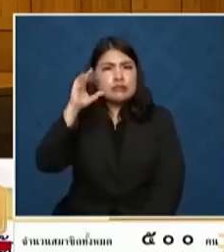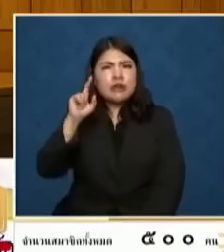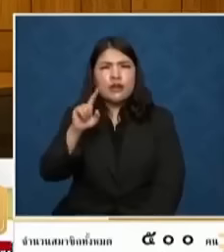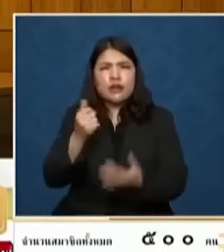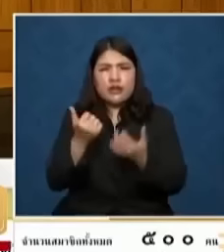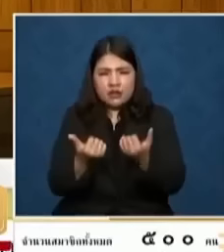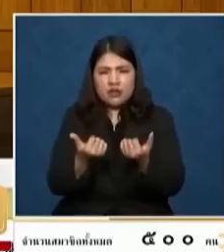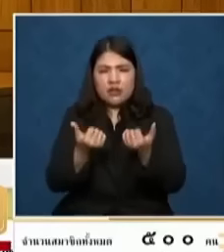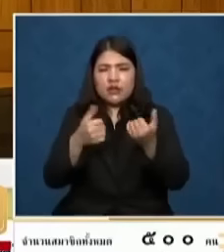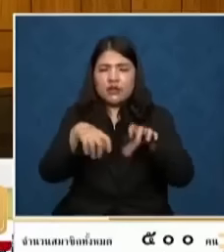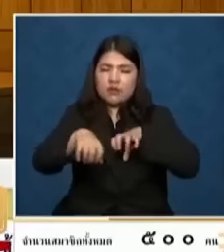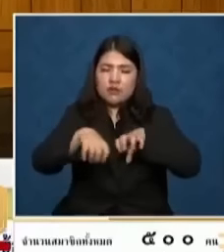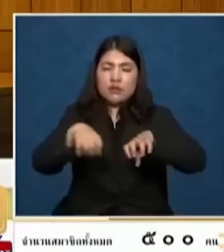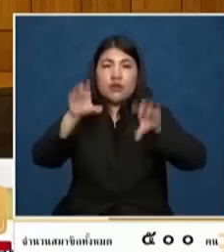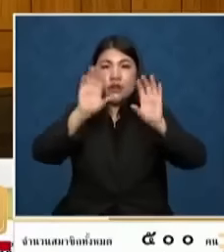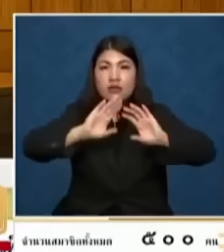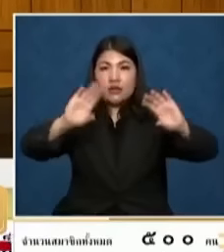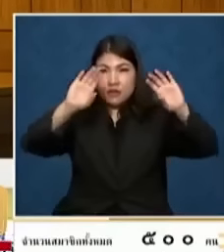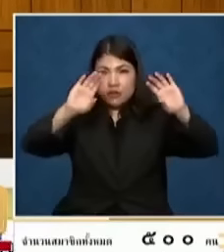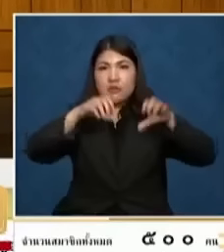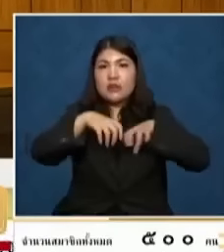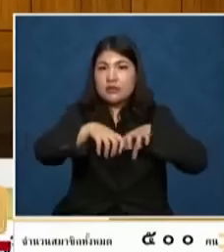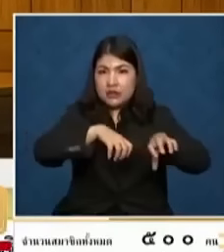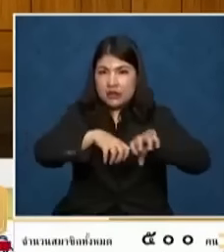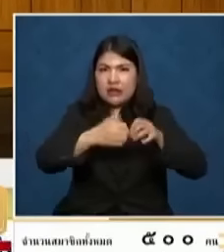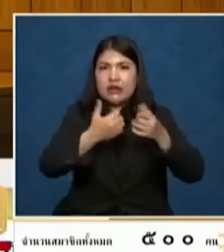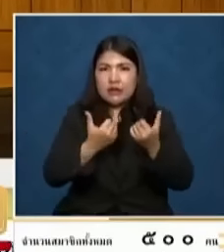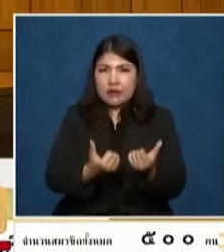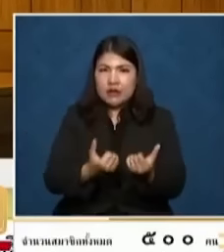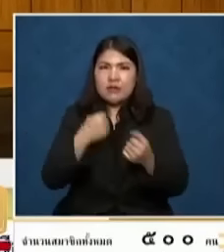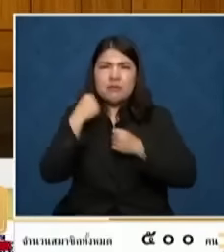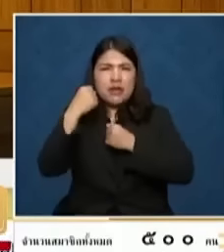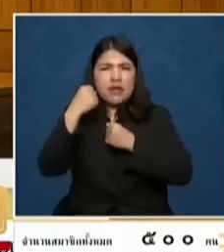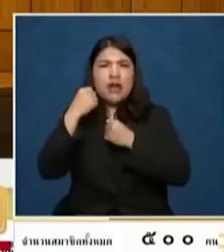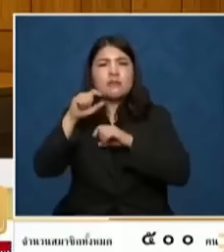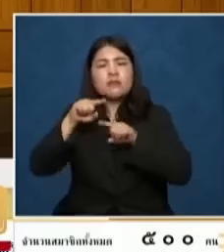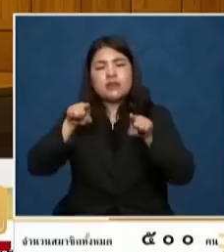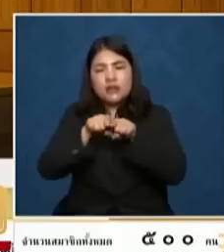ประยุทธ์แล้วค่ะถูกส่งไปชั้น 14 ตั้งแต่ สมัยรัฐบาลประยุทธ์แล้วอืกฎระเบียบพรรค